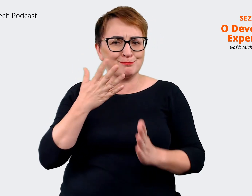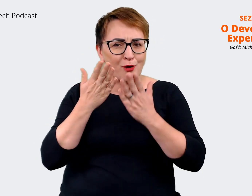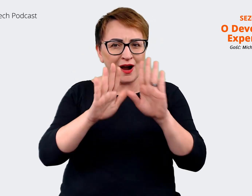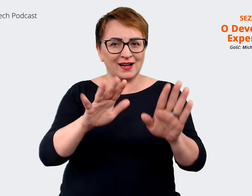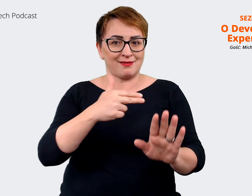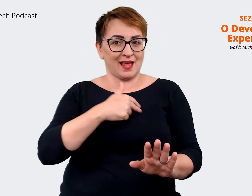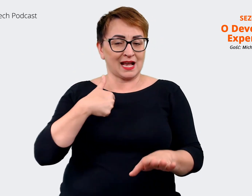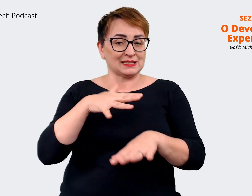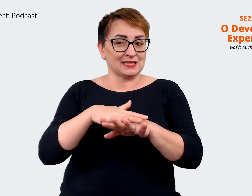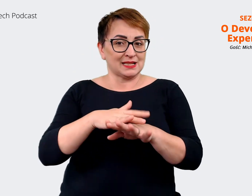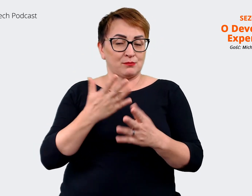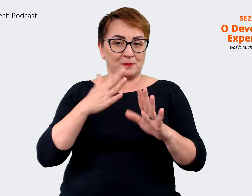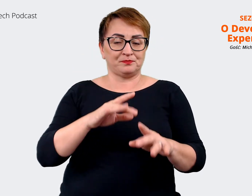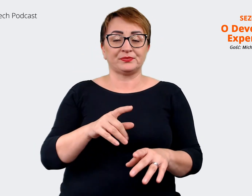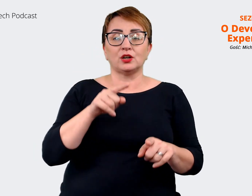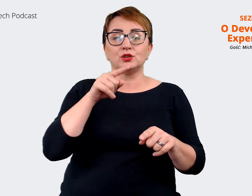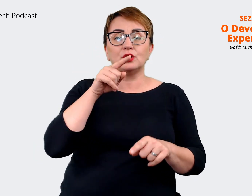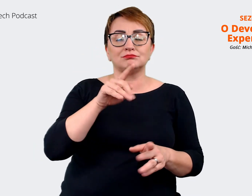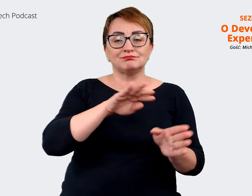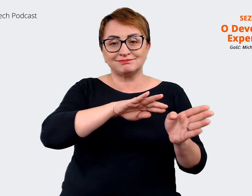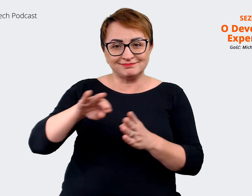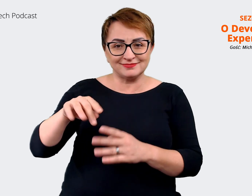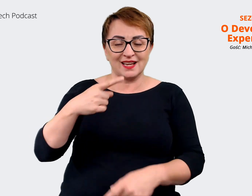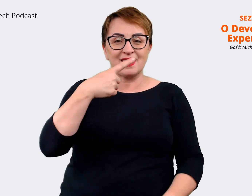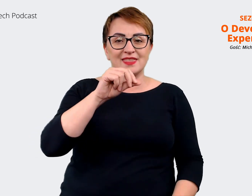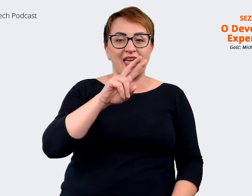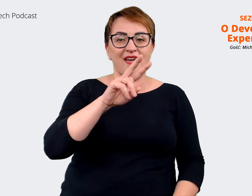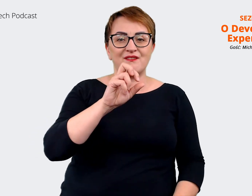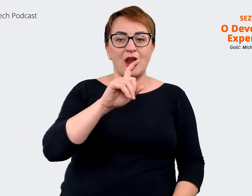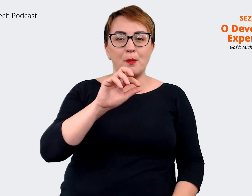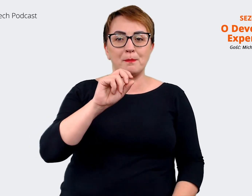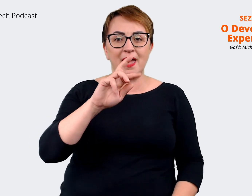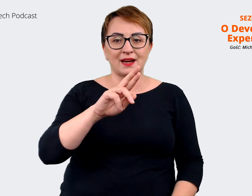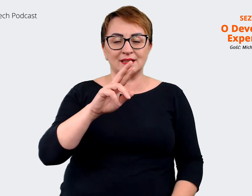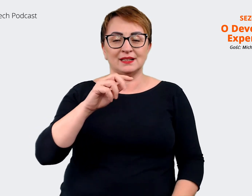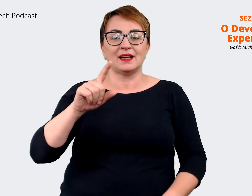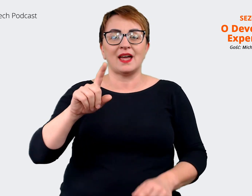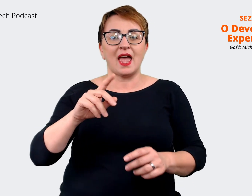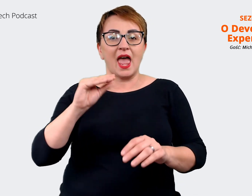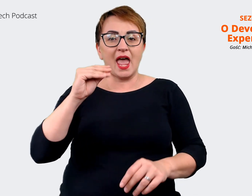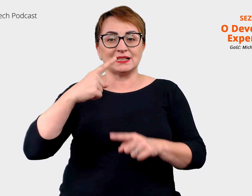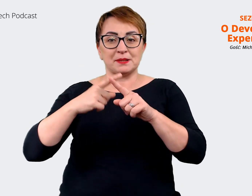tego całego oczywiście developers experience, ponieważ teraz mamy taki ruch trochę, że cała